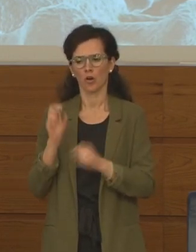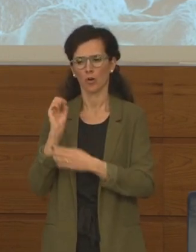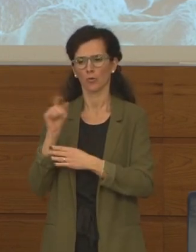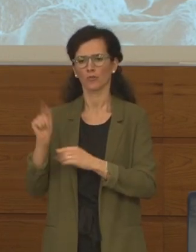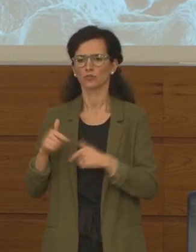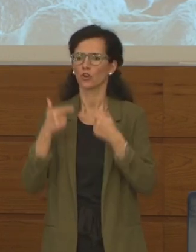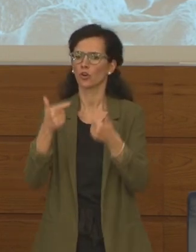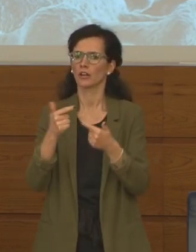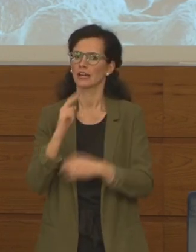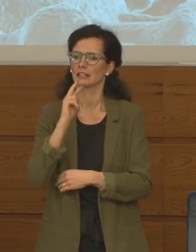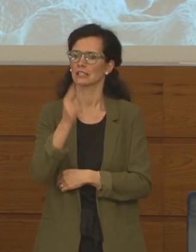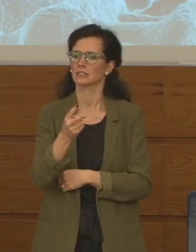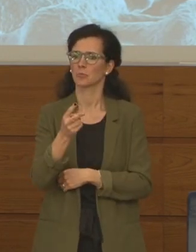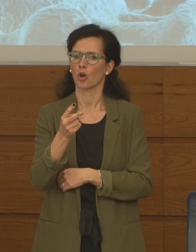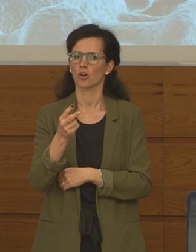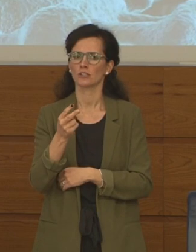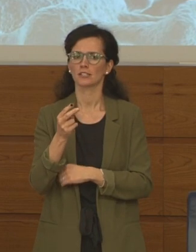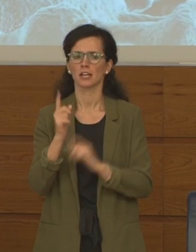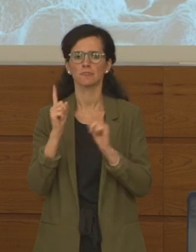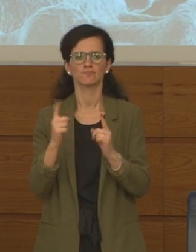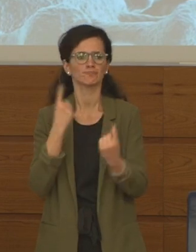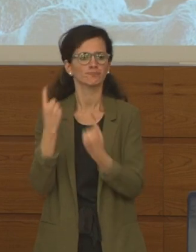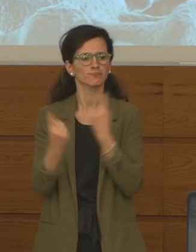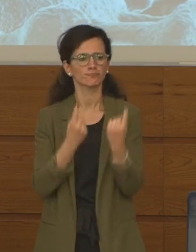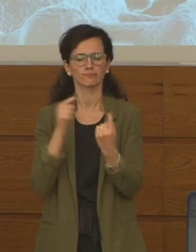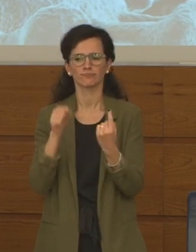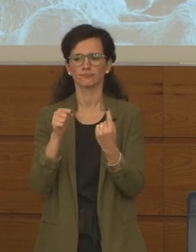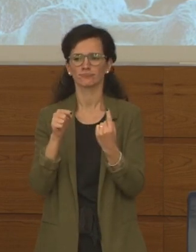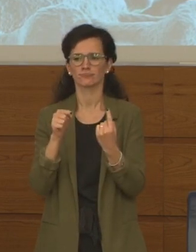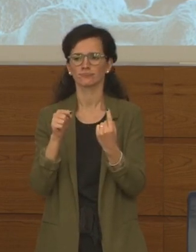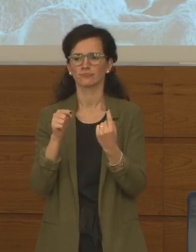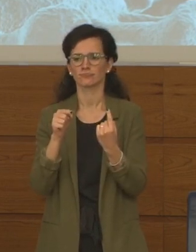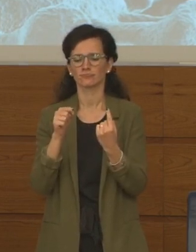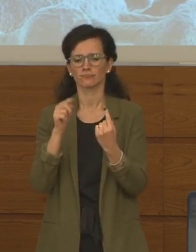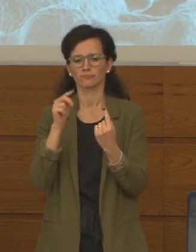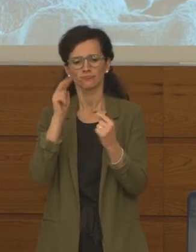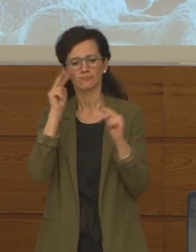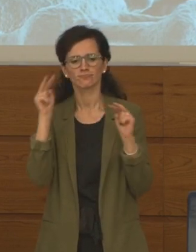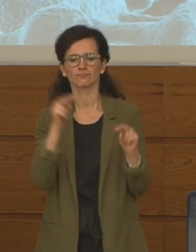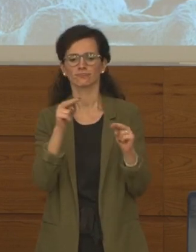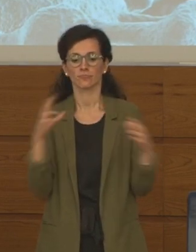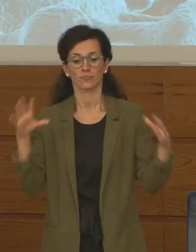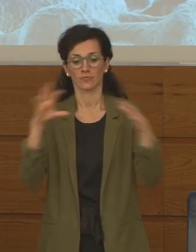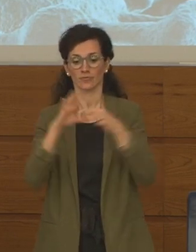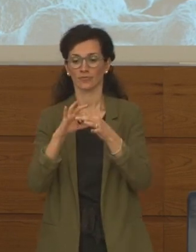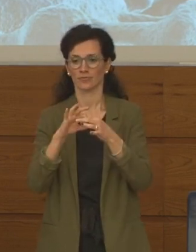risposte per quanto riguarda gli aspetti più propriamente legati all'epidemia, agli